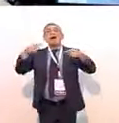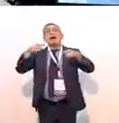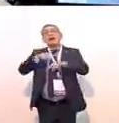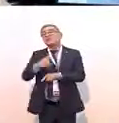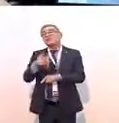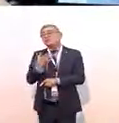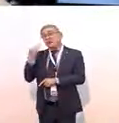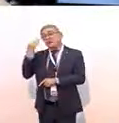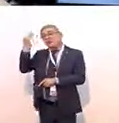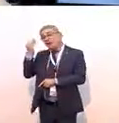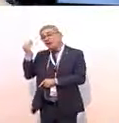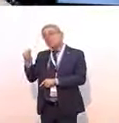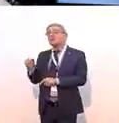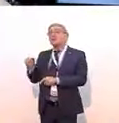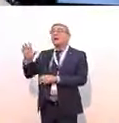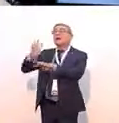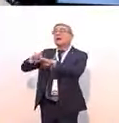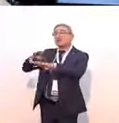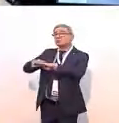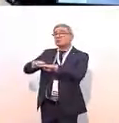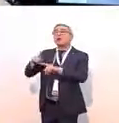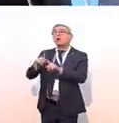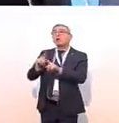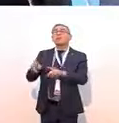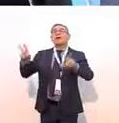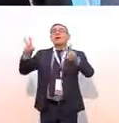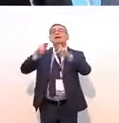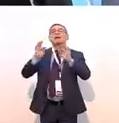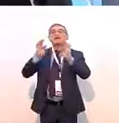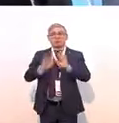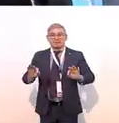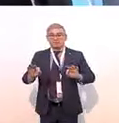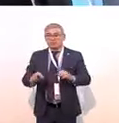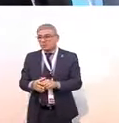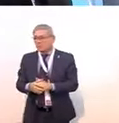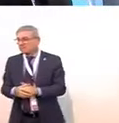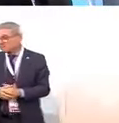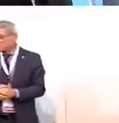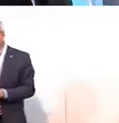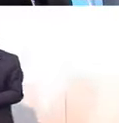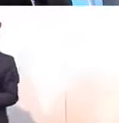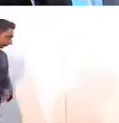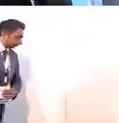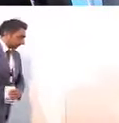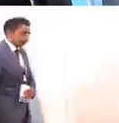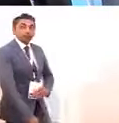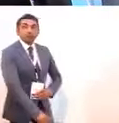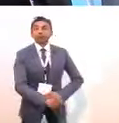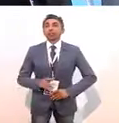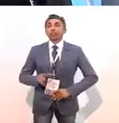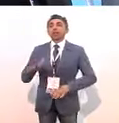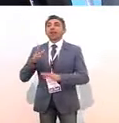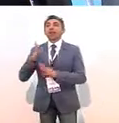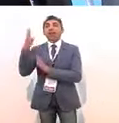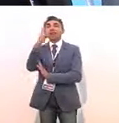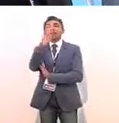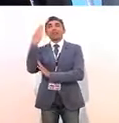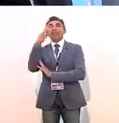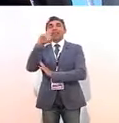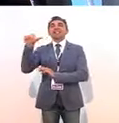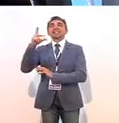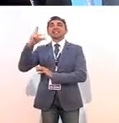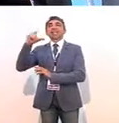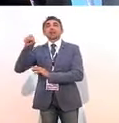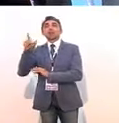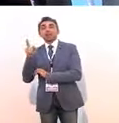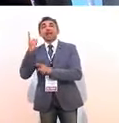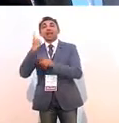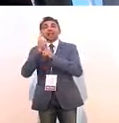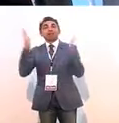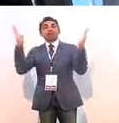È l’immagine di Scampia, delle vele di Scampia che andranno giù grazie agli investimenti